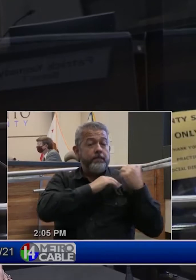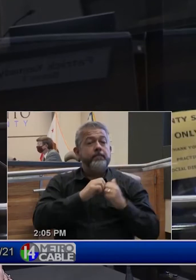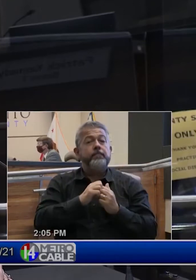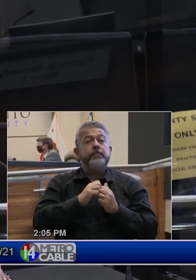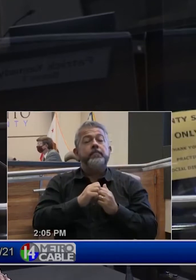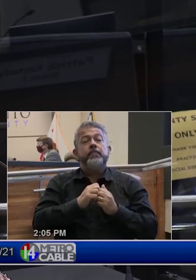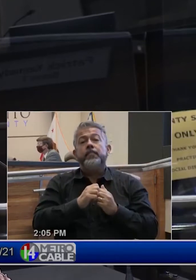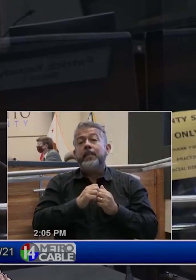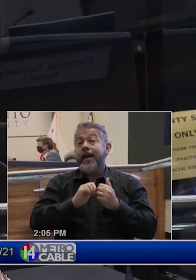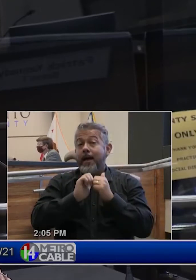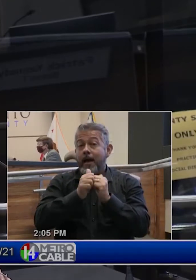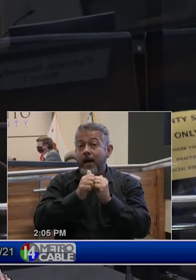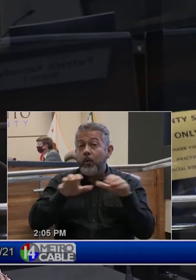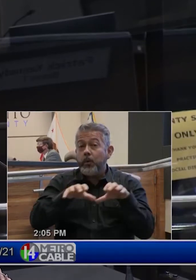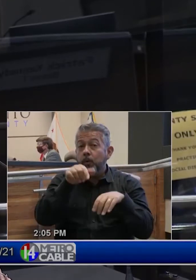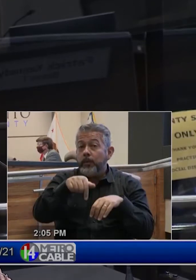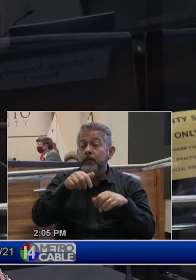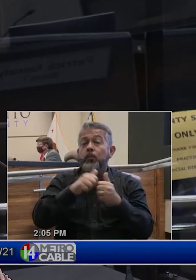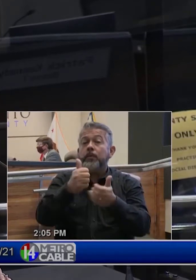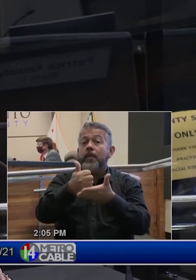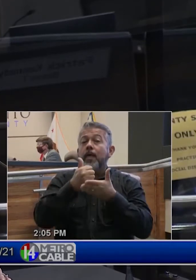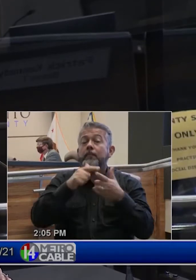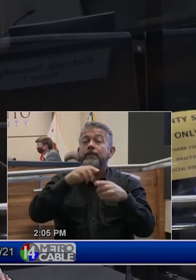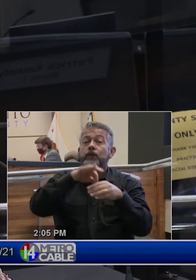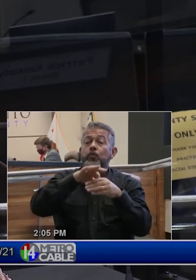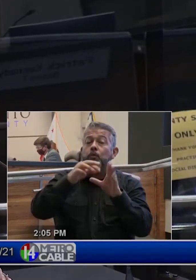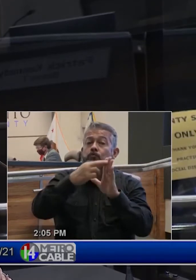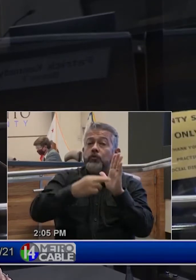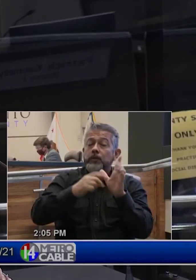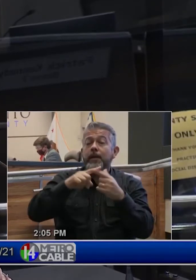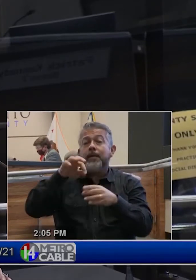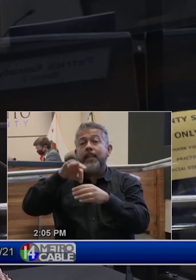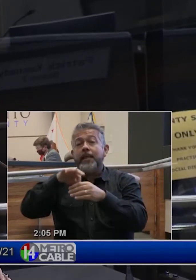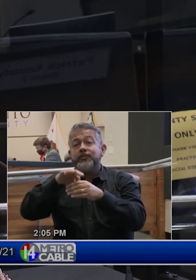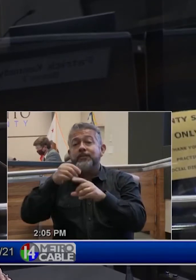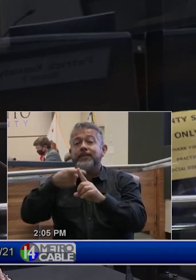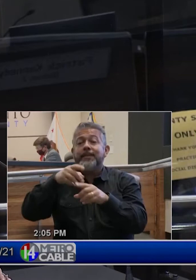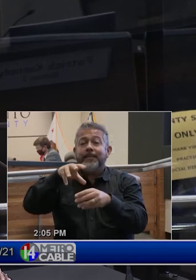HOW DO WE ACHIEVE THIS? WITH HELP OF VOTER REGISTRATION, WITH HELP OF VOTER REGISTRATION, ELECTIONS AND EFFORTS WE ACHIEVE